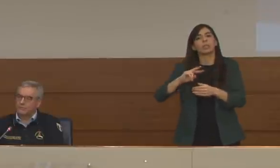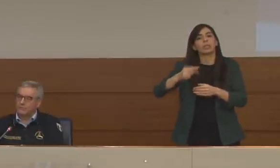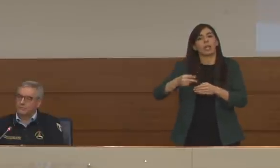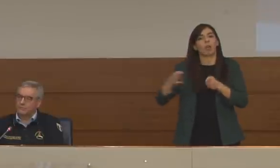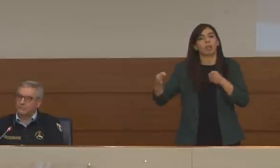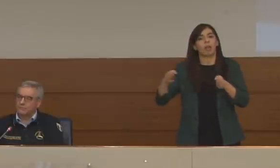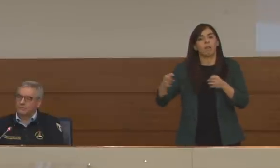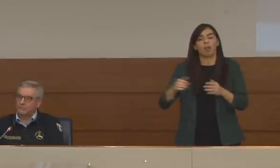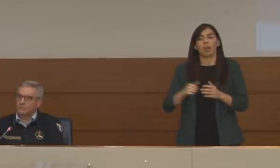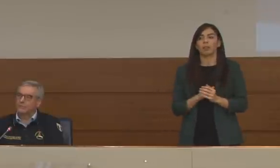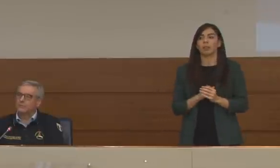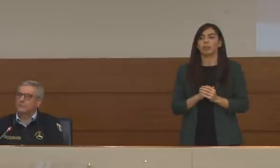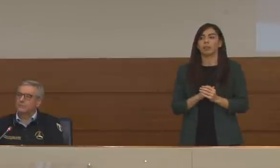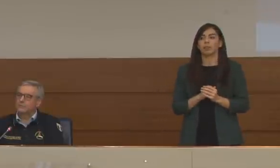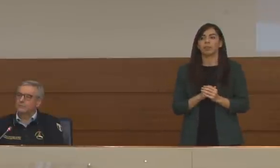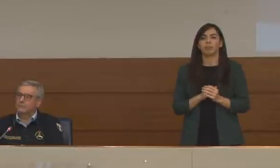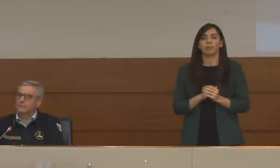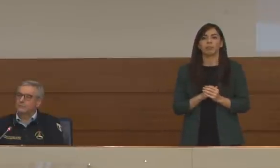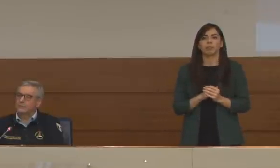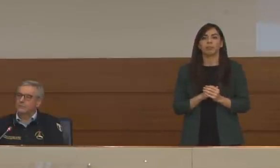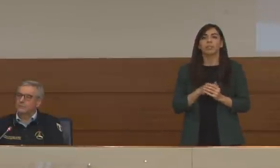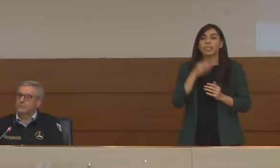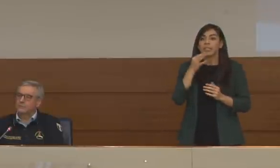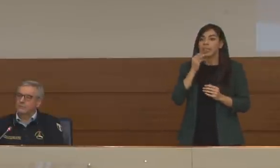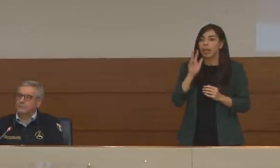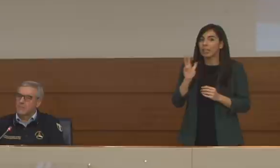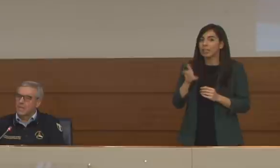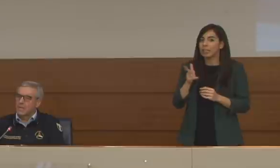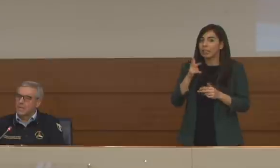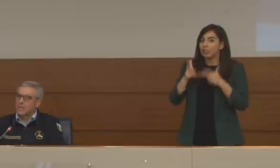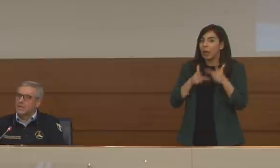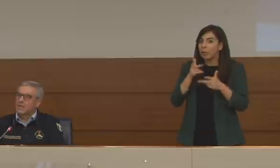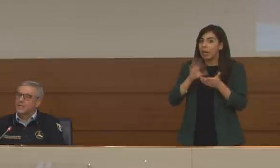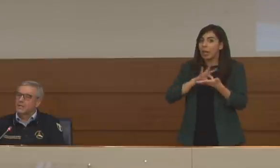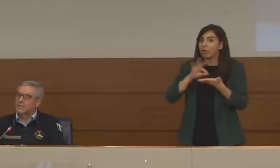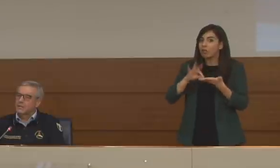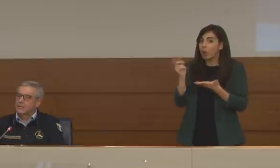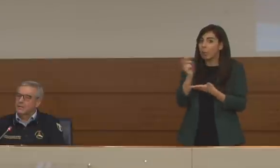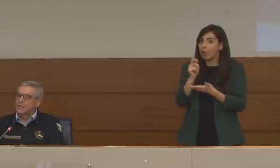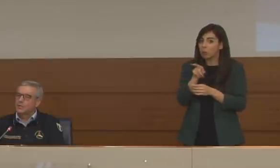In Protezione Civile il giorno di Pasquetta vio lavorerete?